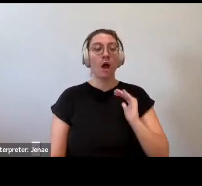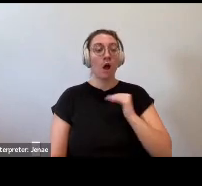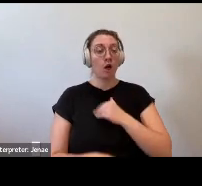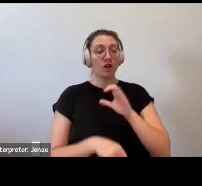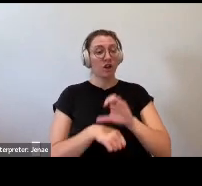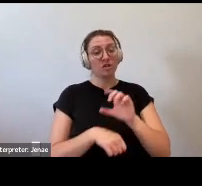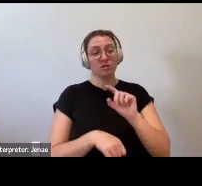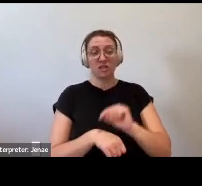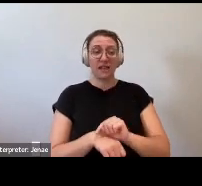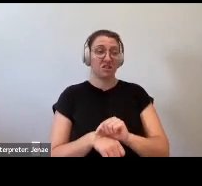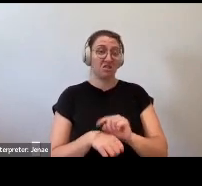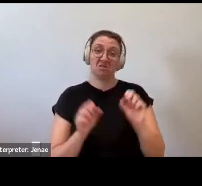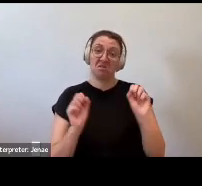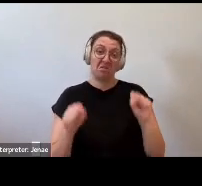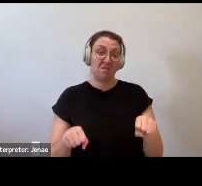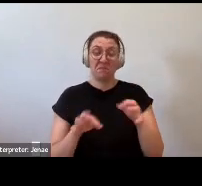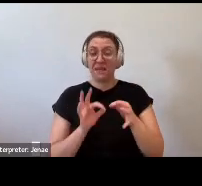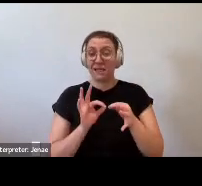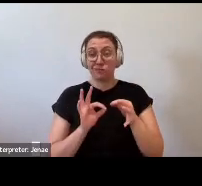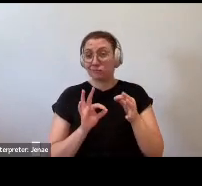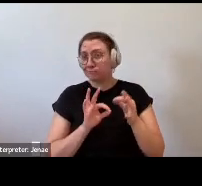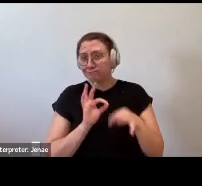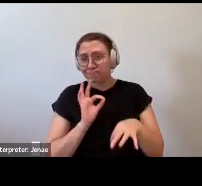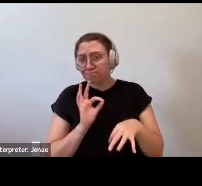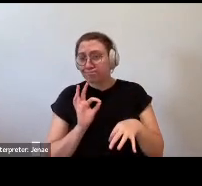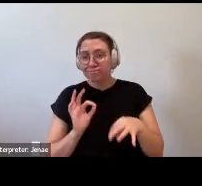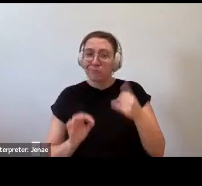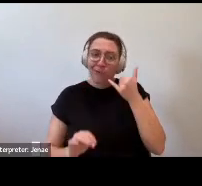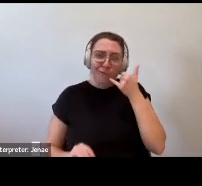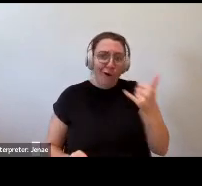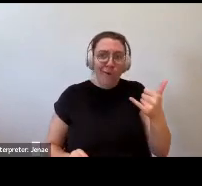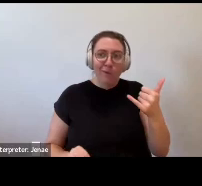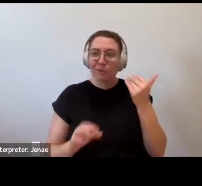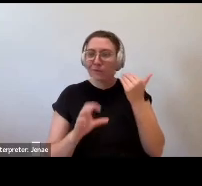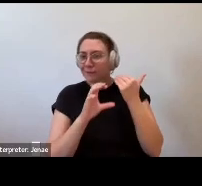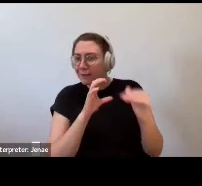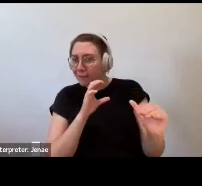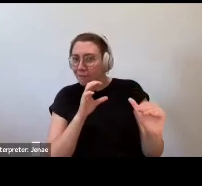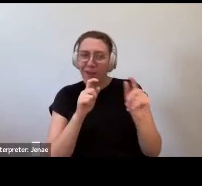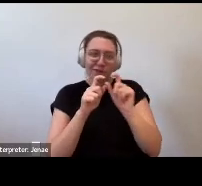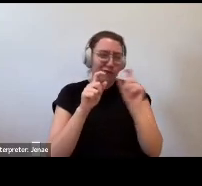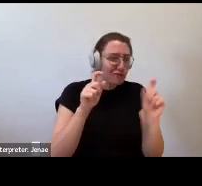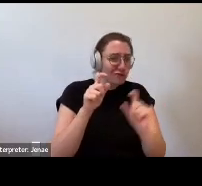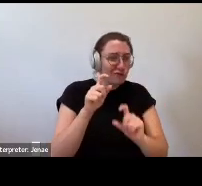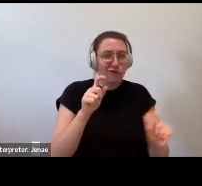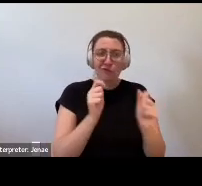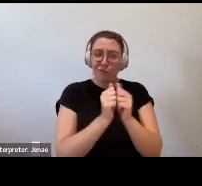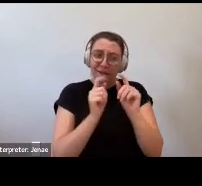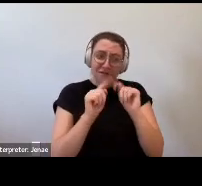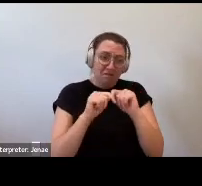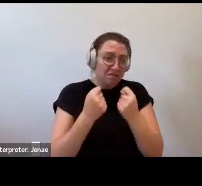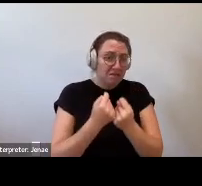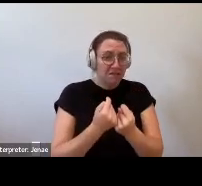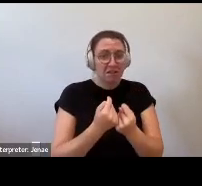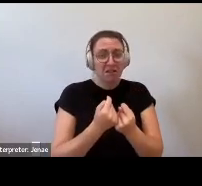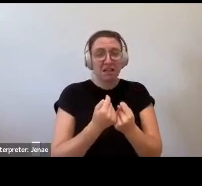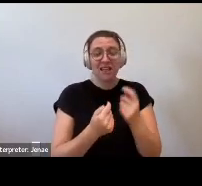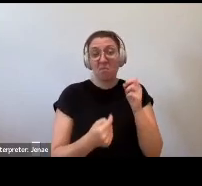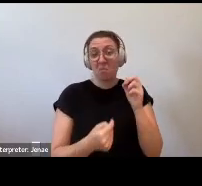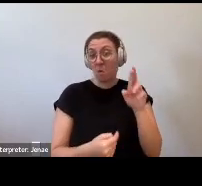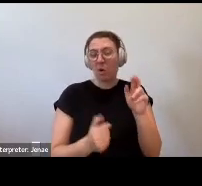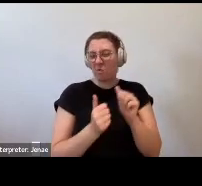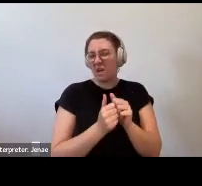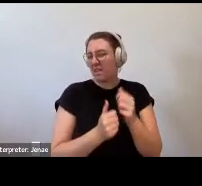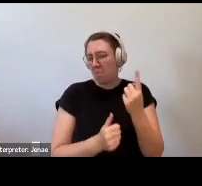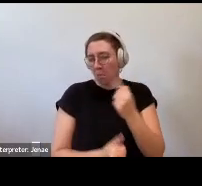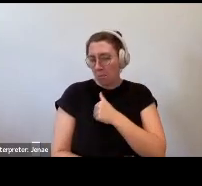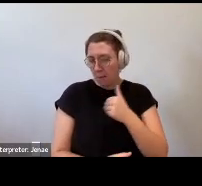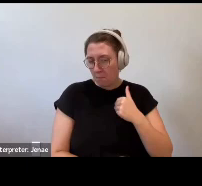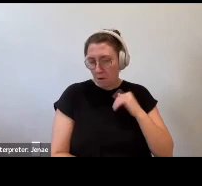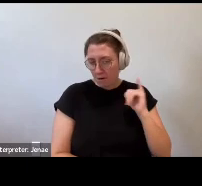pueden ser tan sencillas como por teléfono, correo electrónico o Zoom con el equipo o con un miembro del equipo del IEP. Sin embargo, nuestras